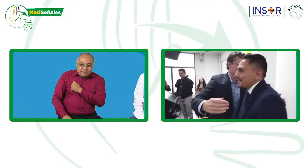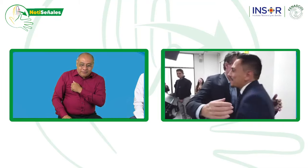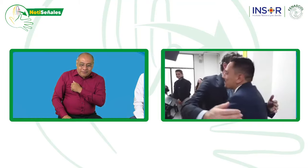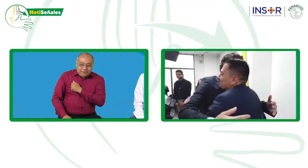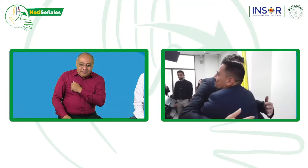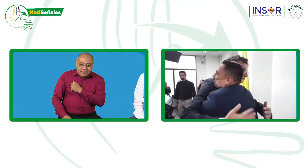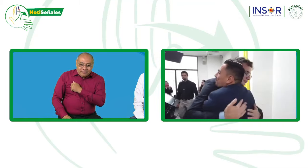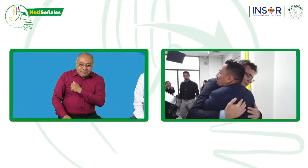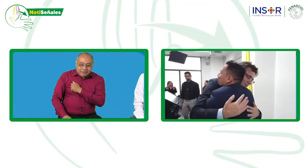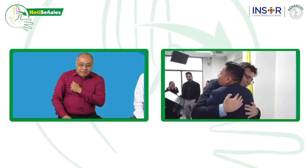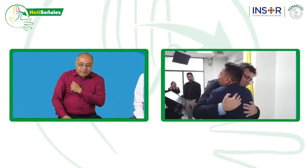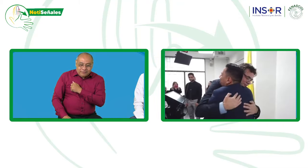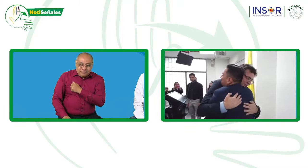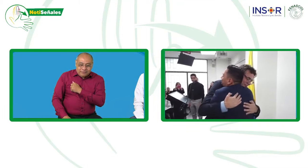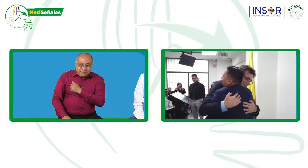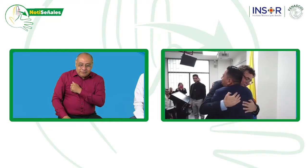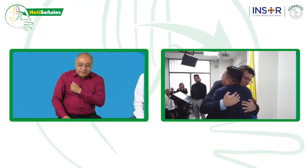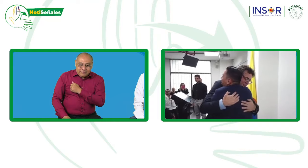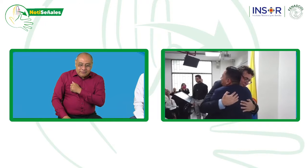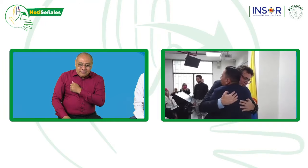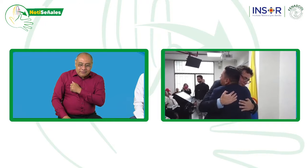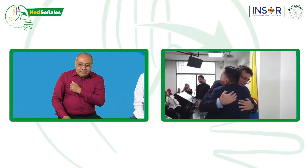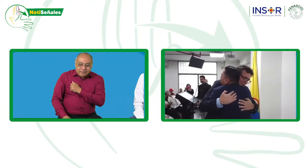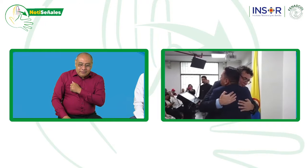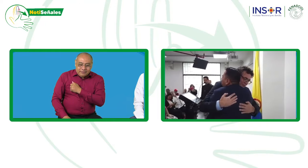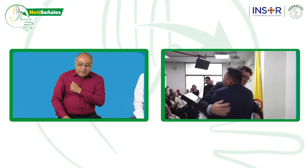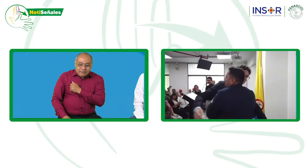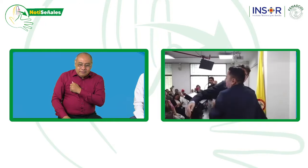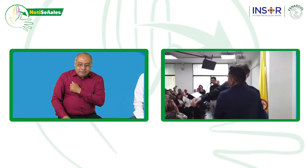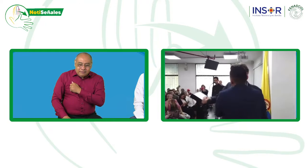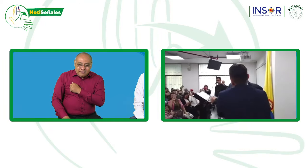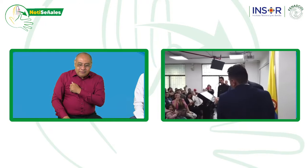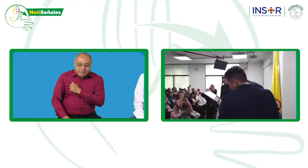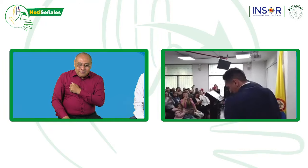vieron ya, miren el video